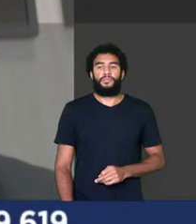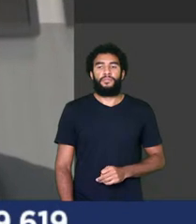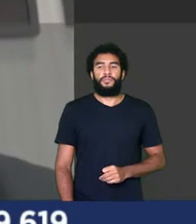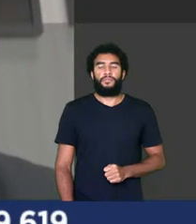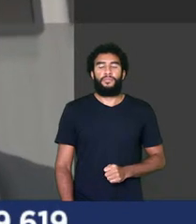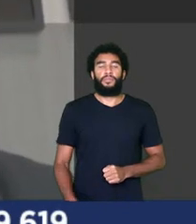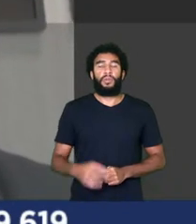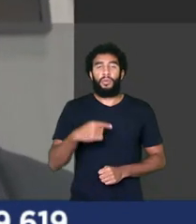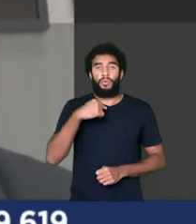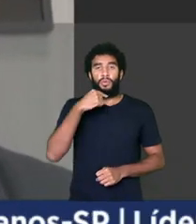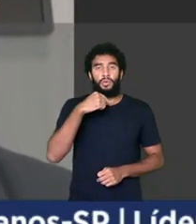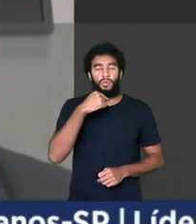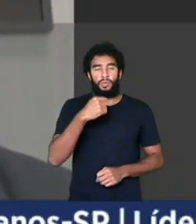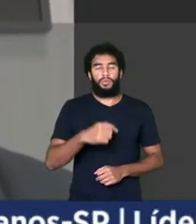[DEPUTADO]: PRESIDENTE, SÓ PARA TIRAR UMA